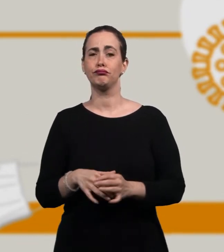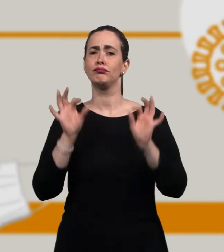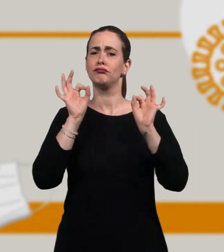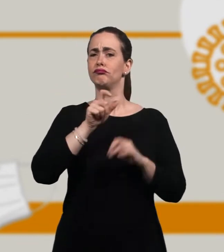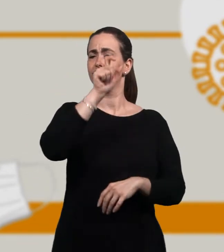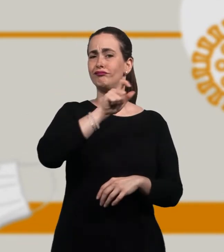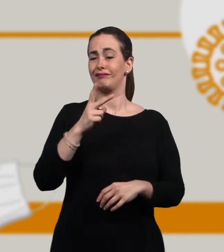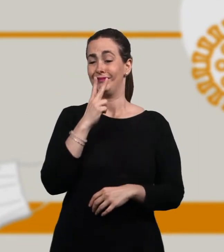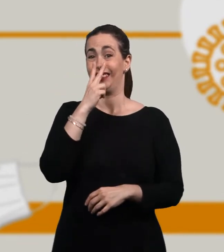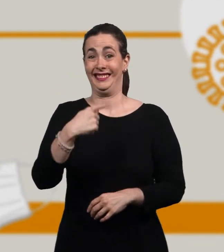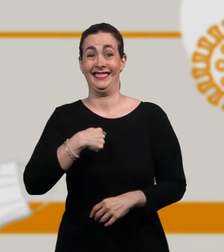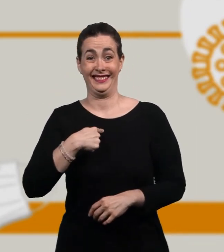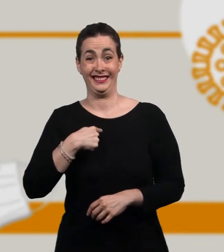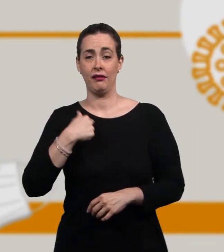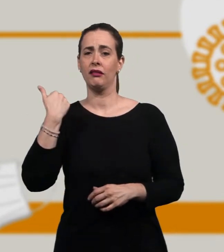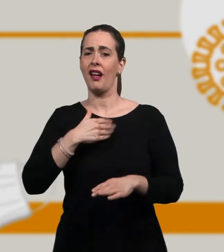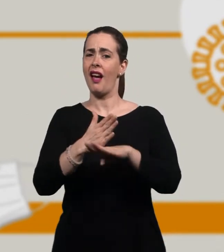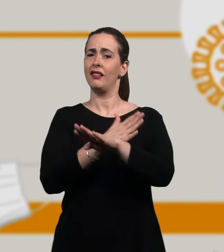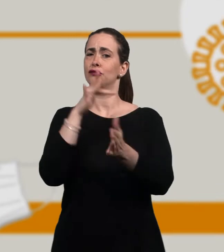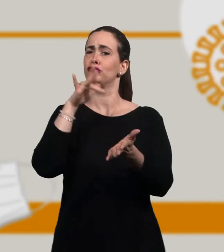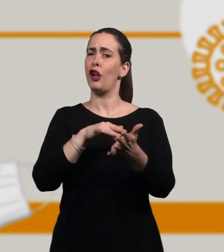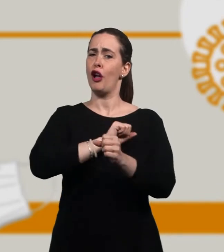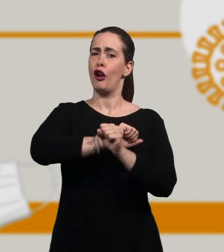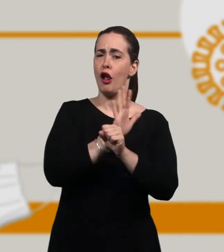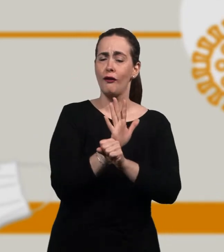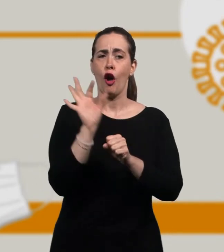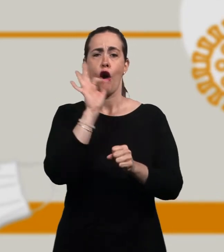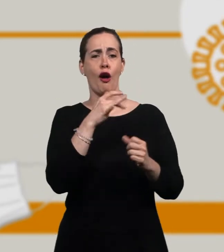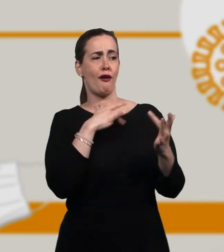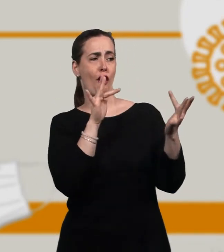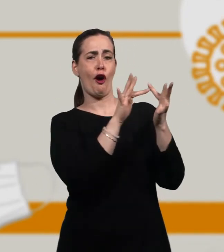No es permetrà l’entrada al centre en els casos que hagin estat confirmats de COVID-19,